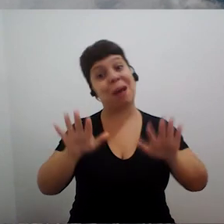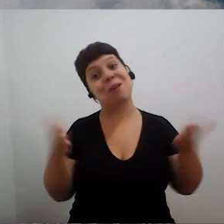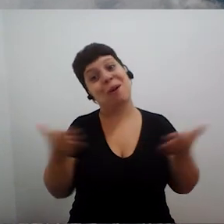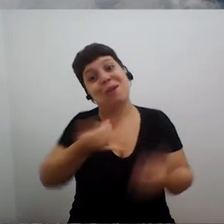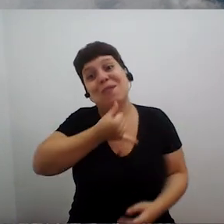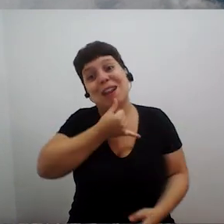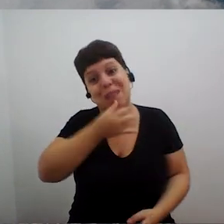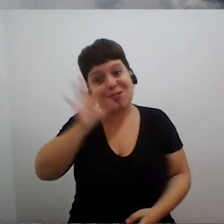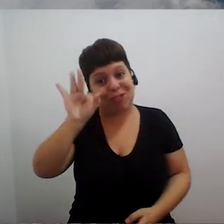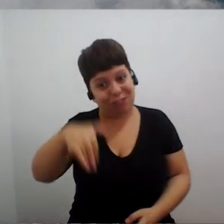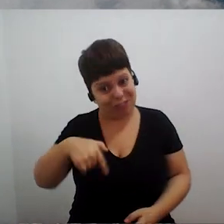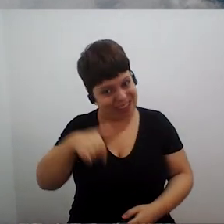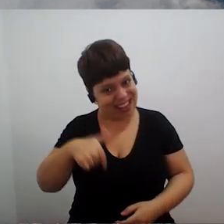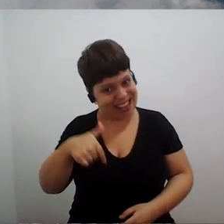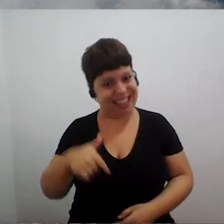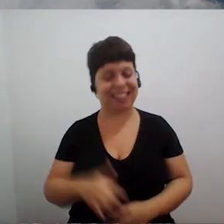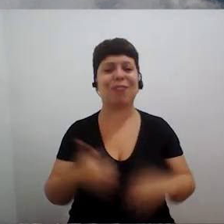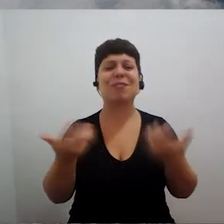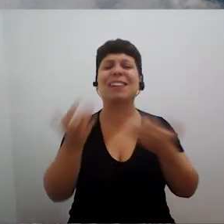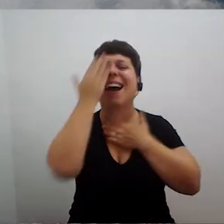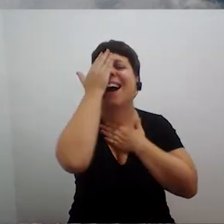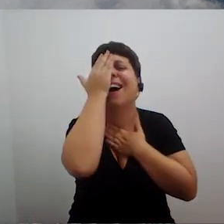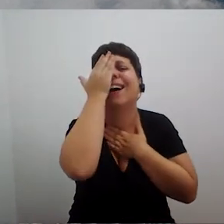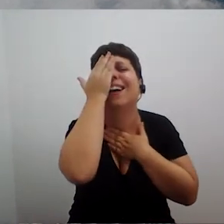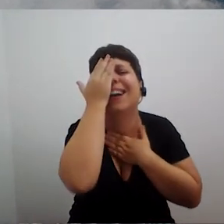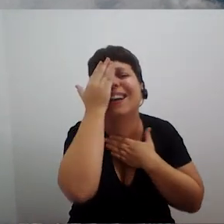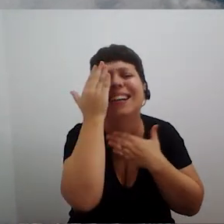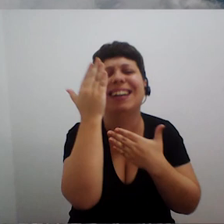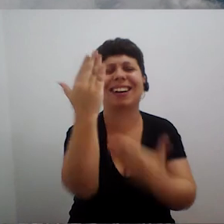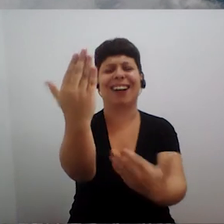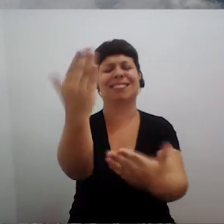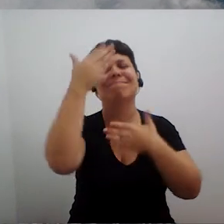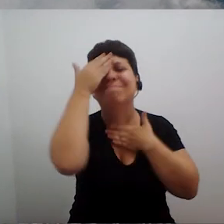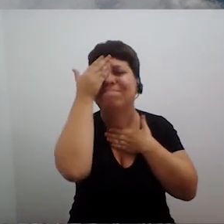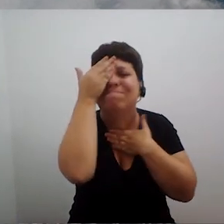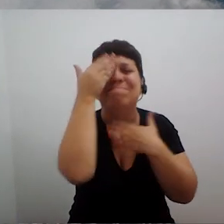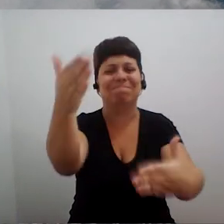mas infelizmente a gente chegou ao fim e eu queria então aqui agradecer imensamente imensamente